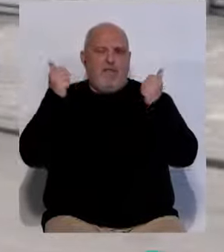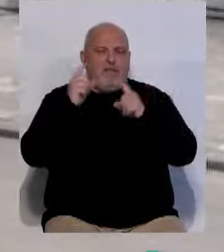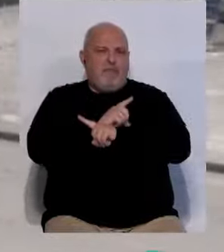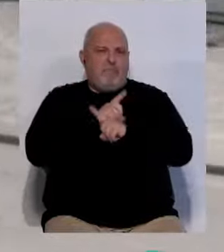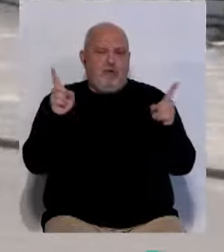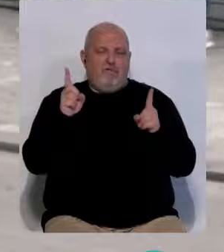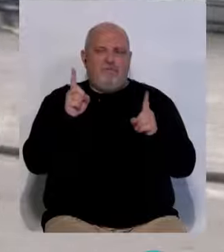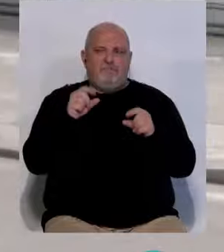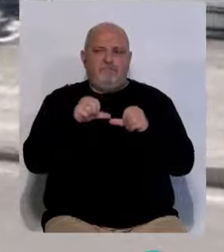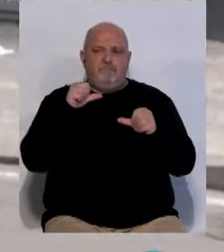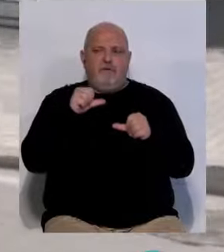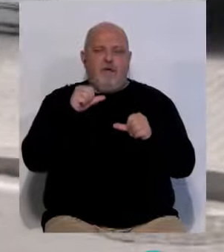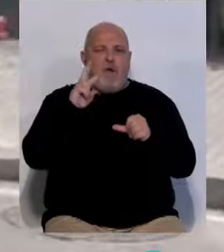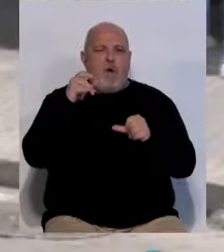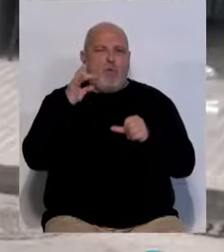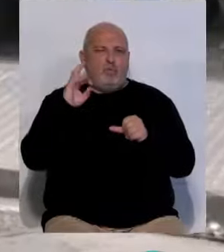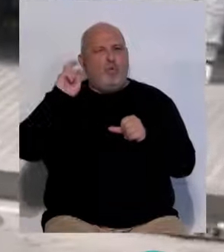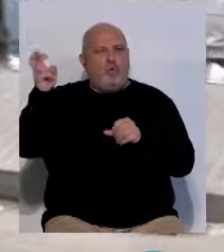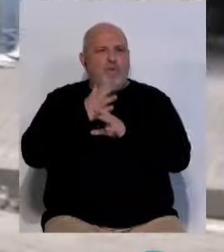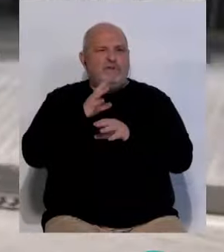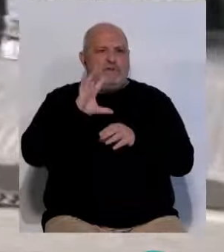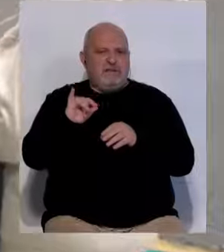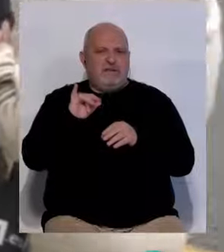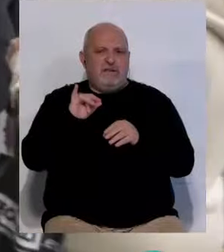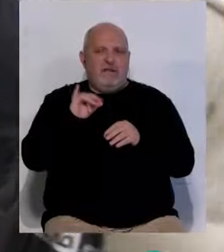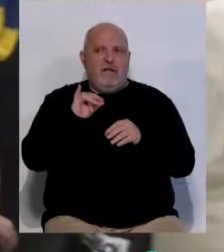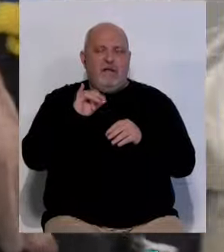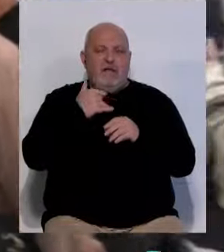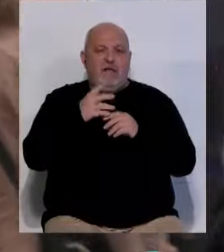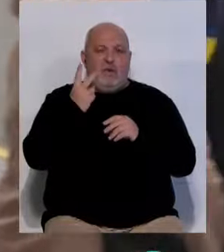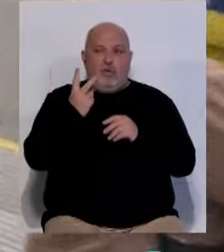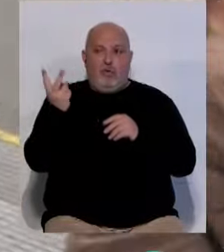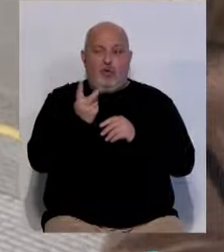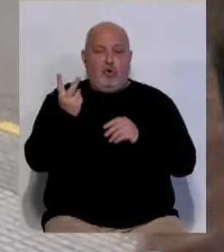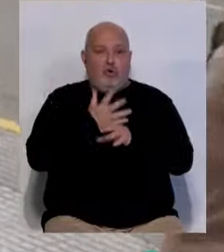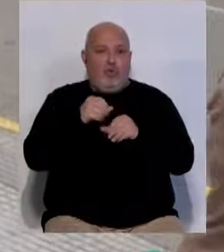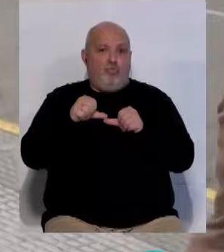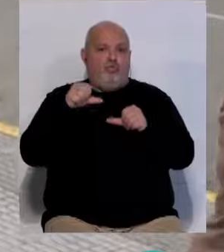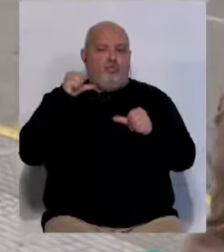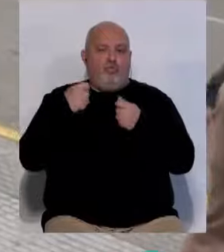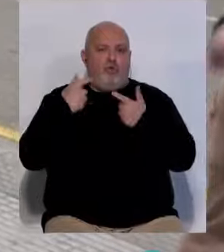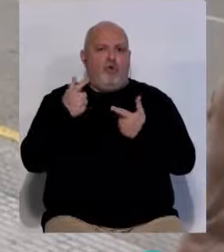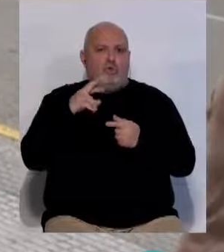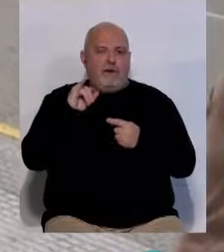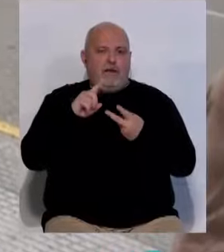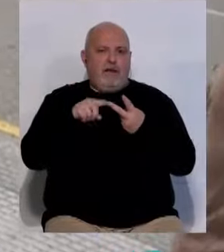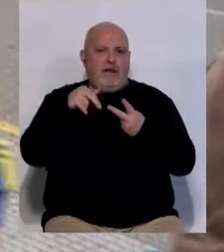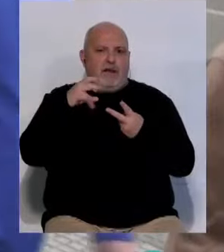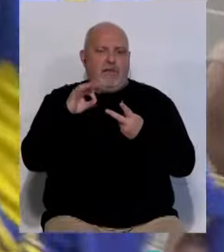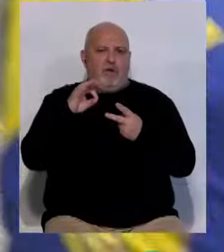jugó aquí tres meses y prácticamente en jugó le hicieron un homenaje en rua de prensa y al final futbolistas que no han dado muchísimo como es José Mari y negredo pues sale un poco por la puerta